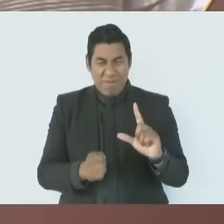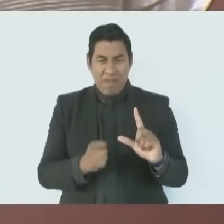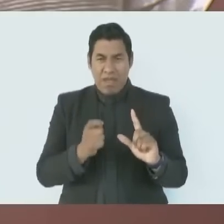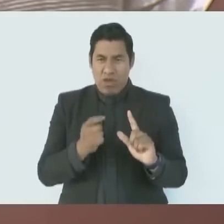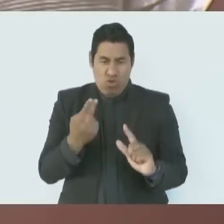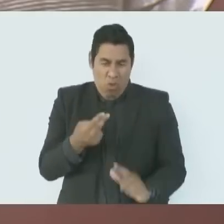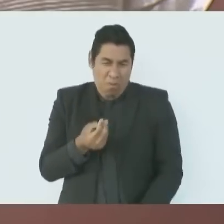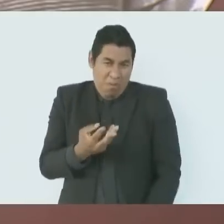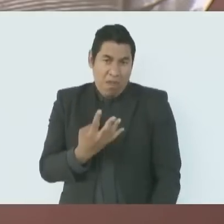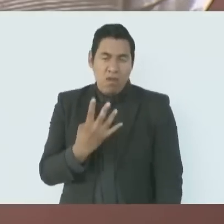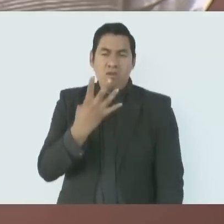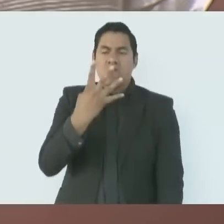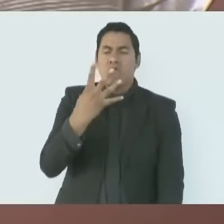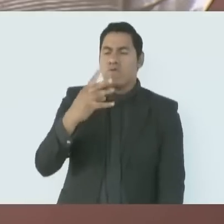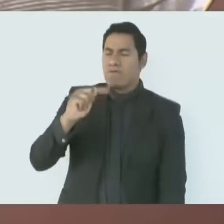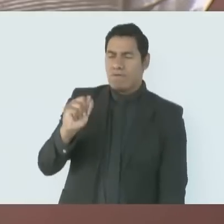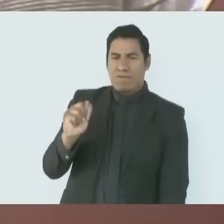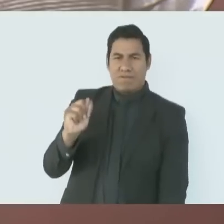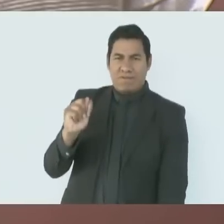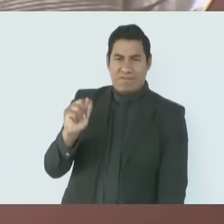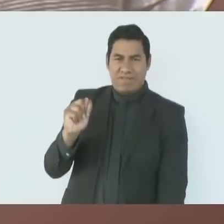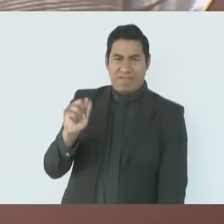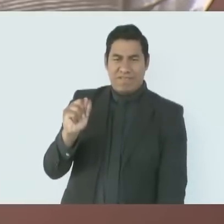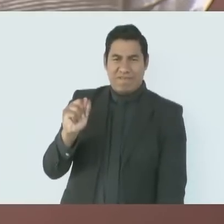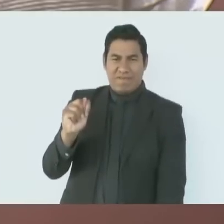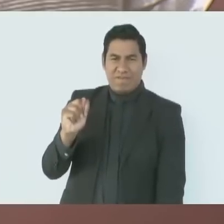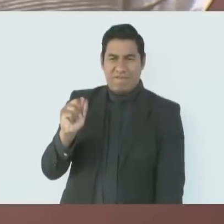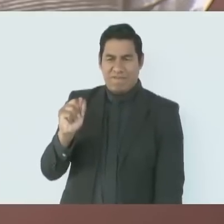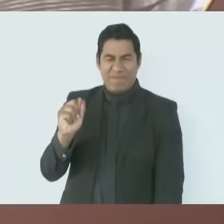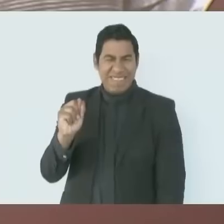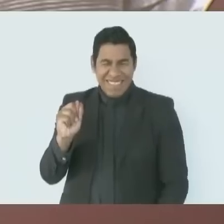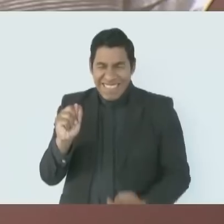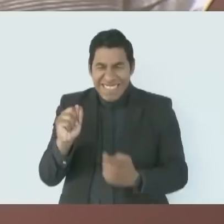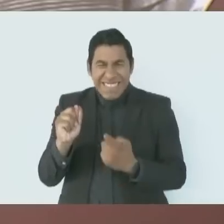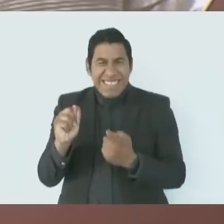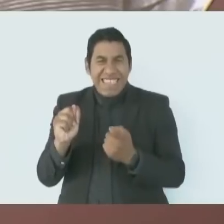transformación de la vida pública Quién inició esa